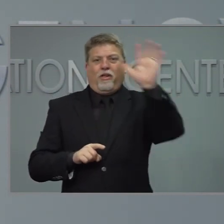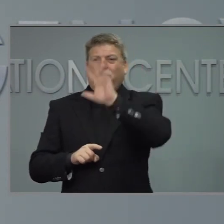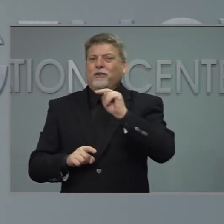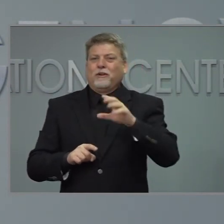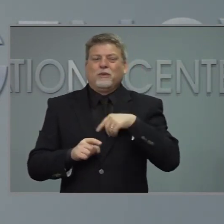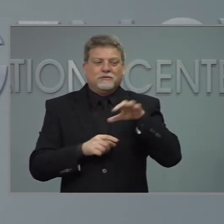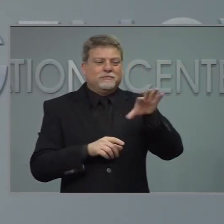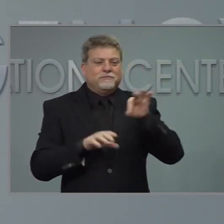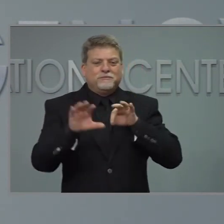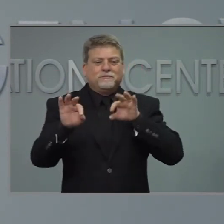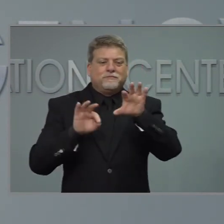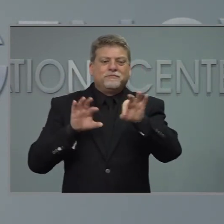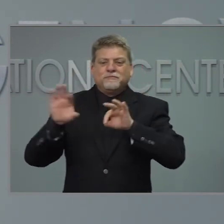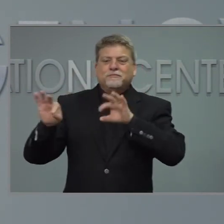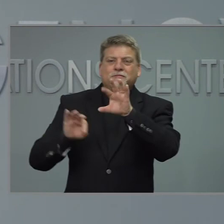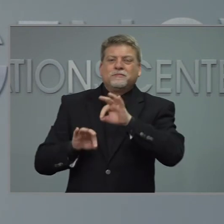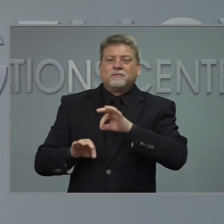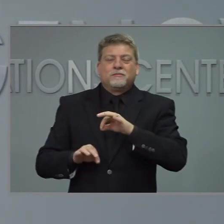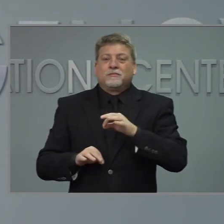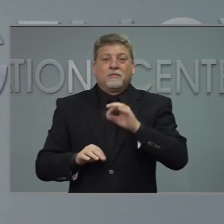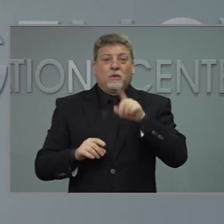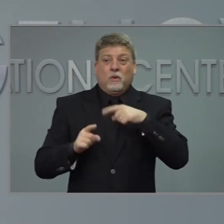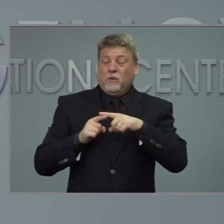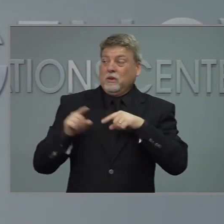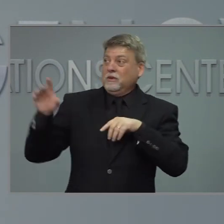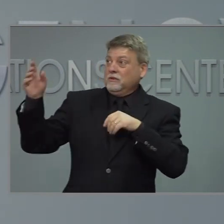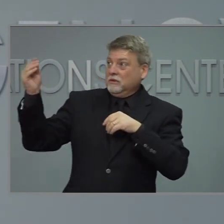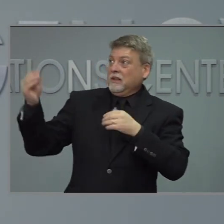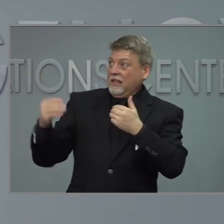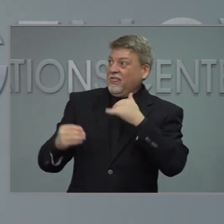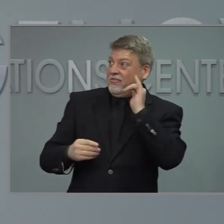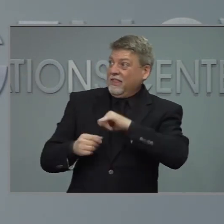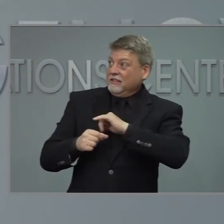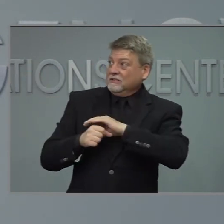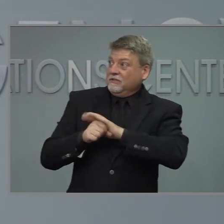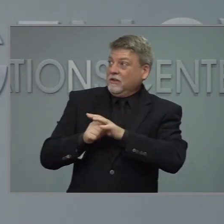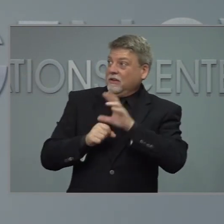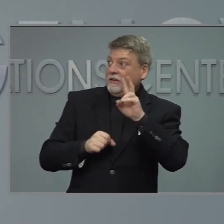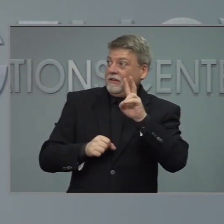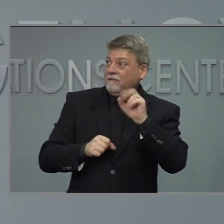muestras de todas las pruebas que se hacen aquí en Carolina del Norte han identificar estas